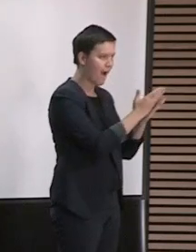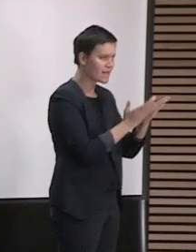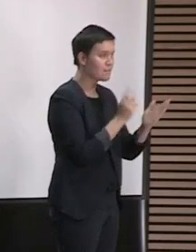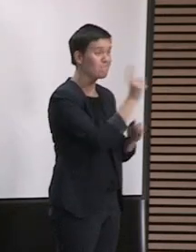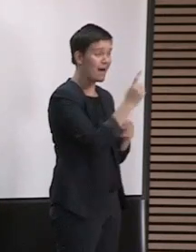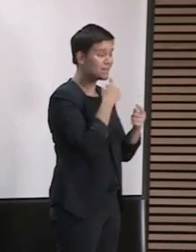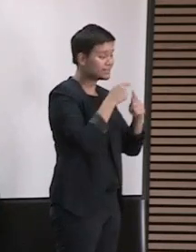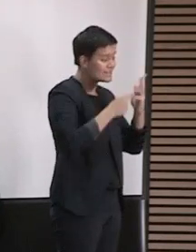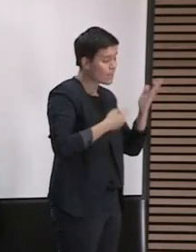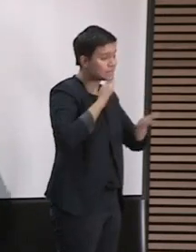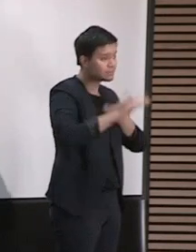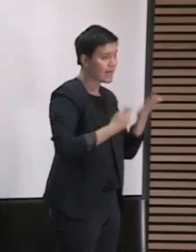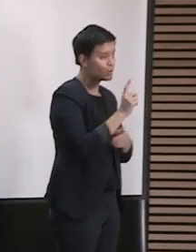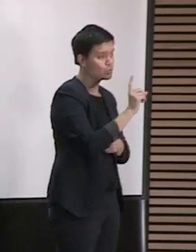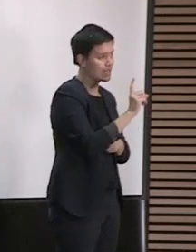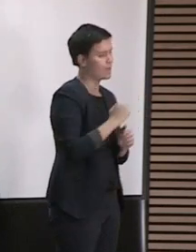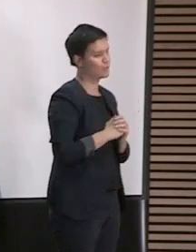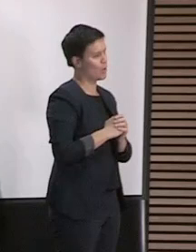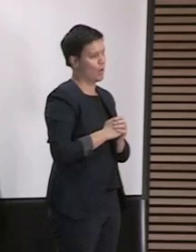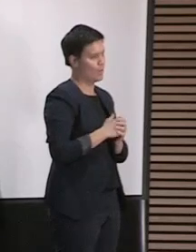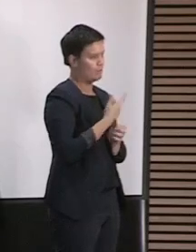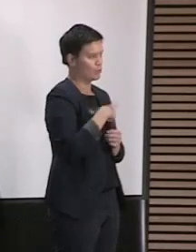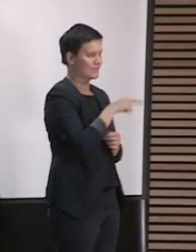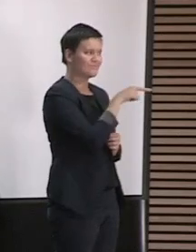Transpower me Rio ki te tiki i